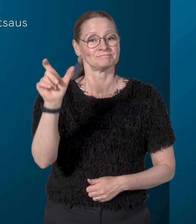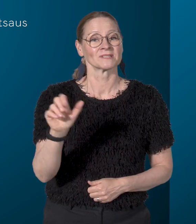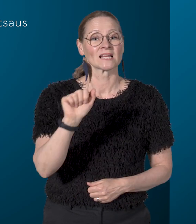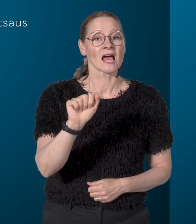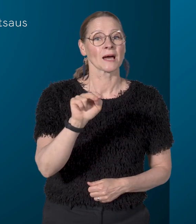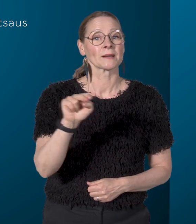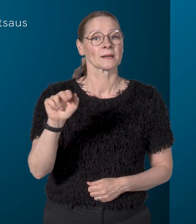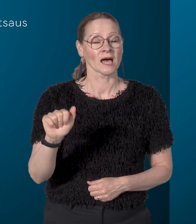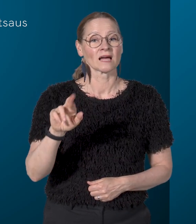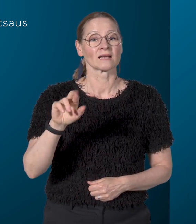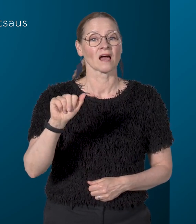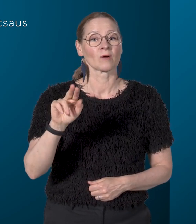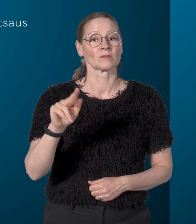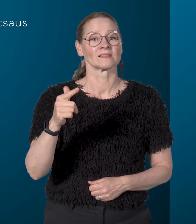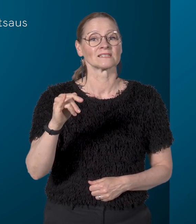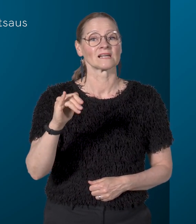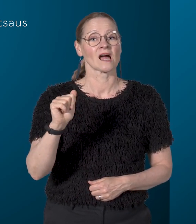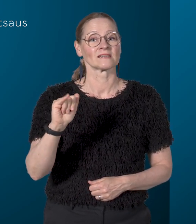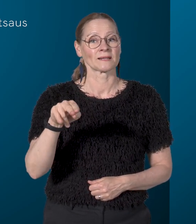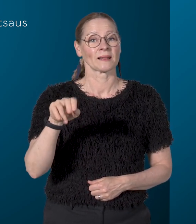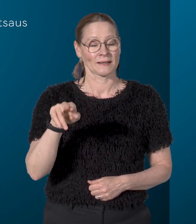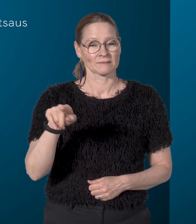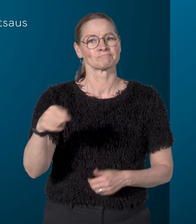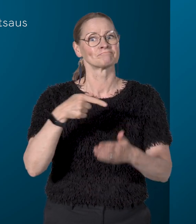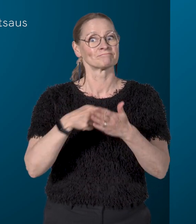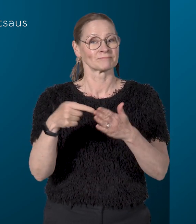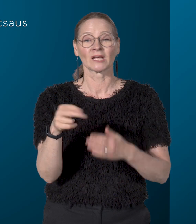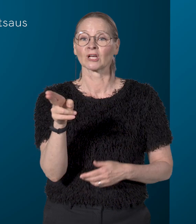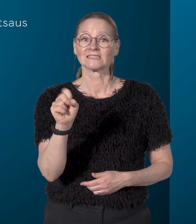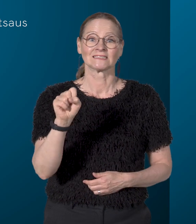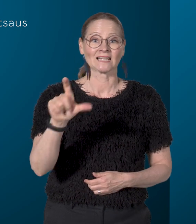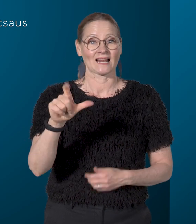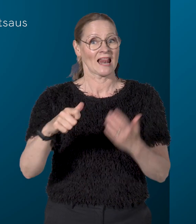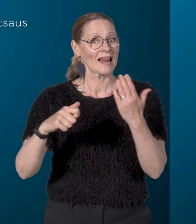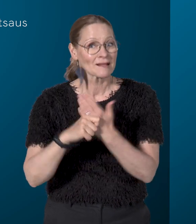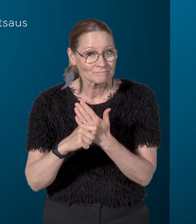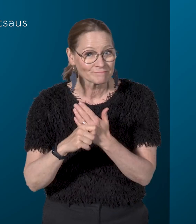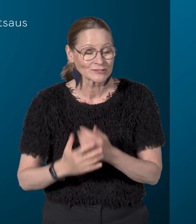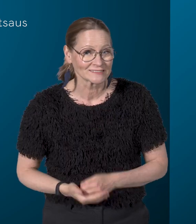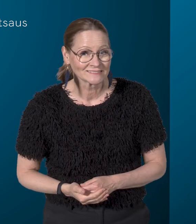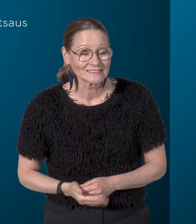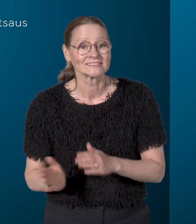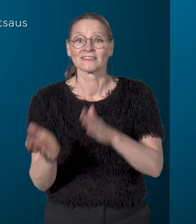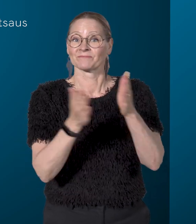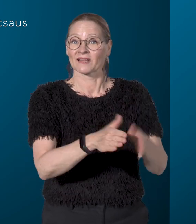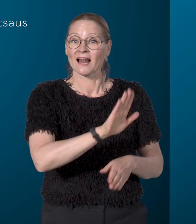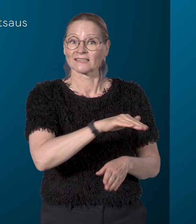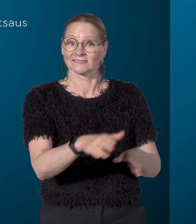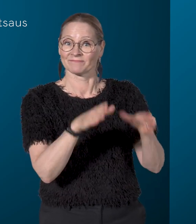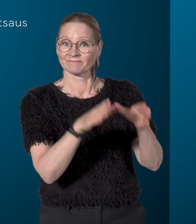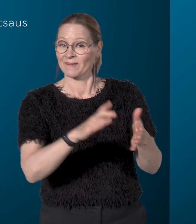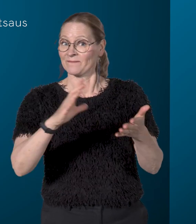Anna Rautiaisen HSL-lippu ja lasten kategoriassa -